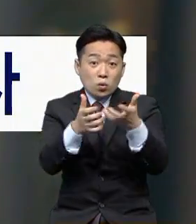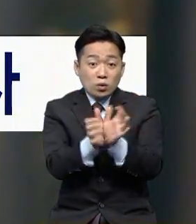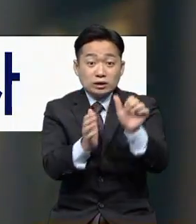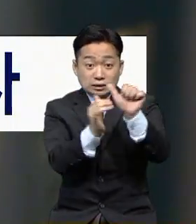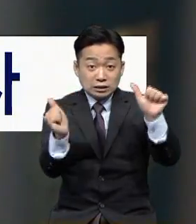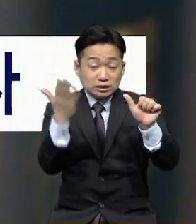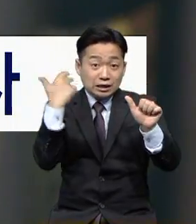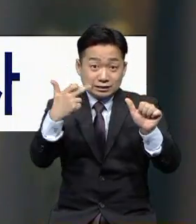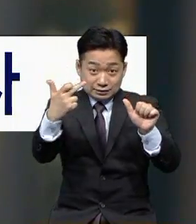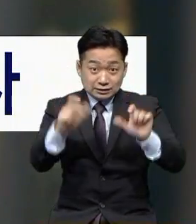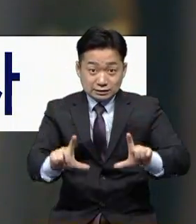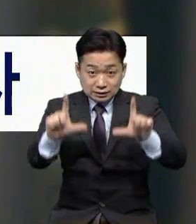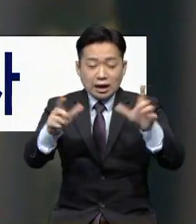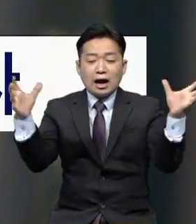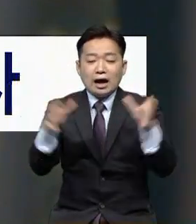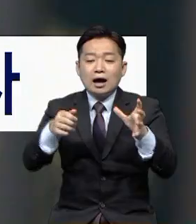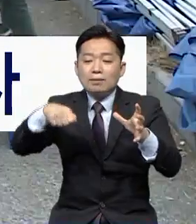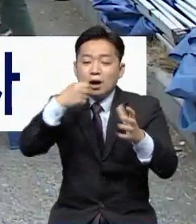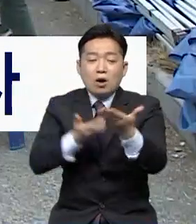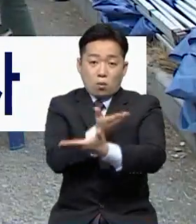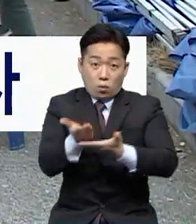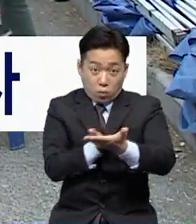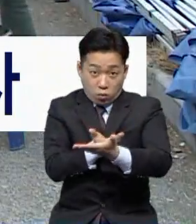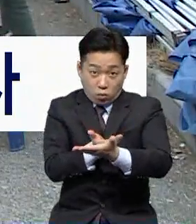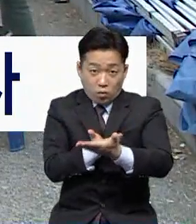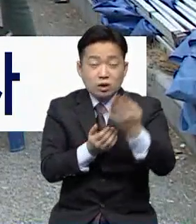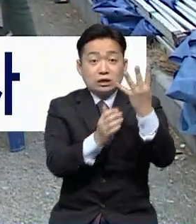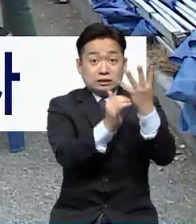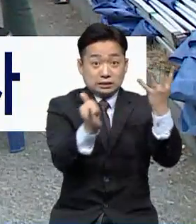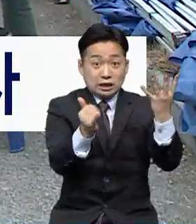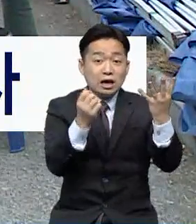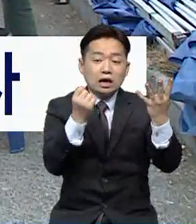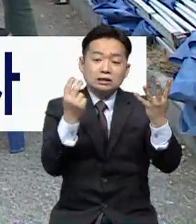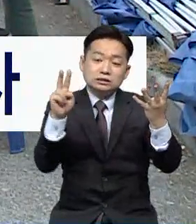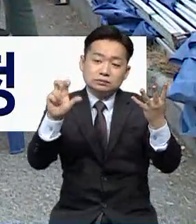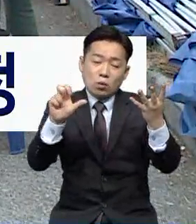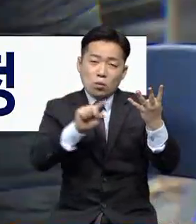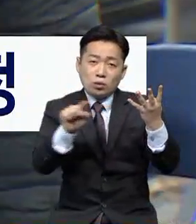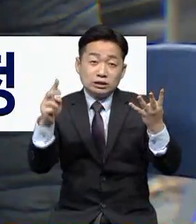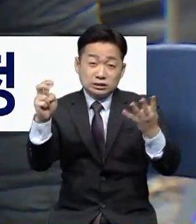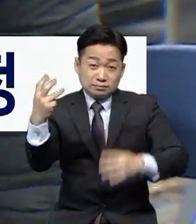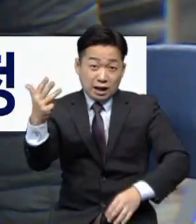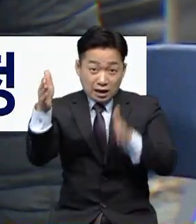(기자) 광주광역시의 의사 체육 동호회 회원 5명은 지난달 17일 함께 식사했습니다. 이 중에서 4명이 지난달 25일부터 28일